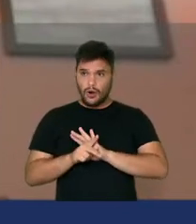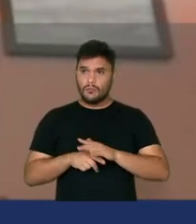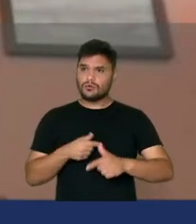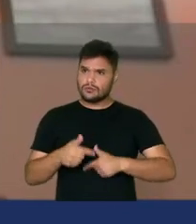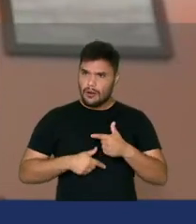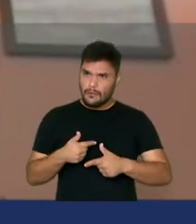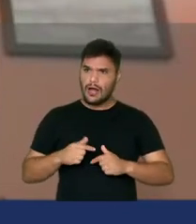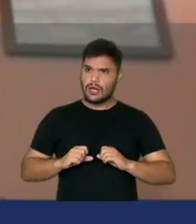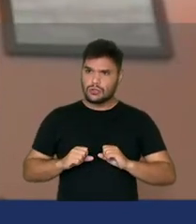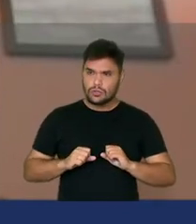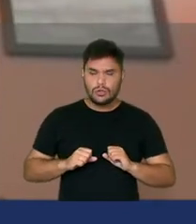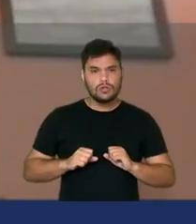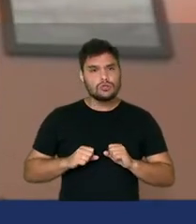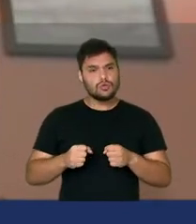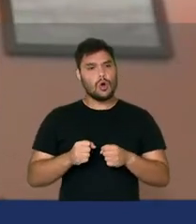O FUNDO Ã O. E O DINHEIRO VEM